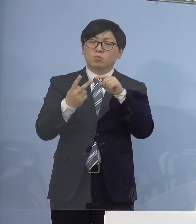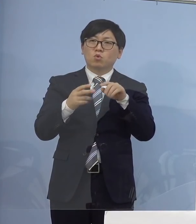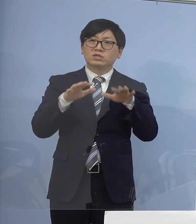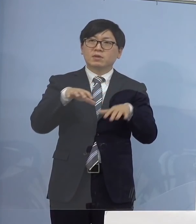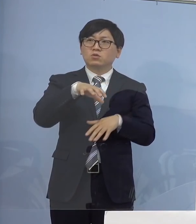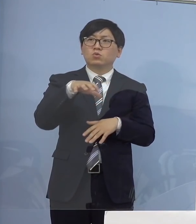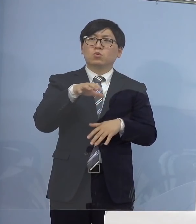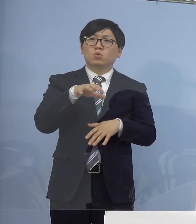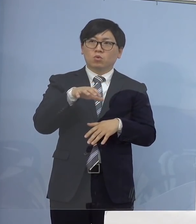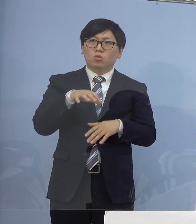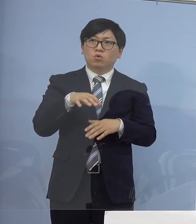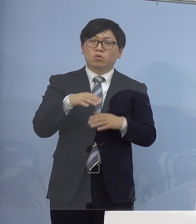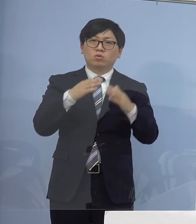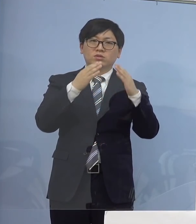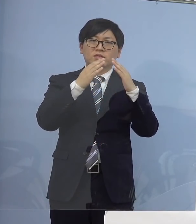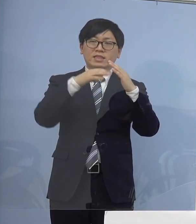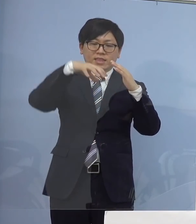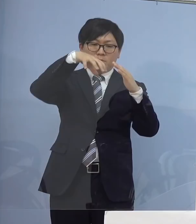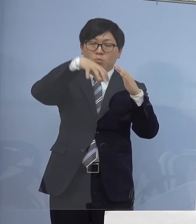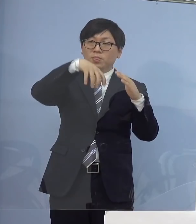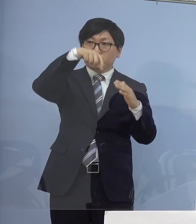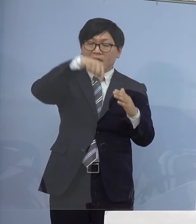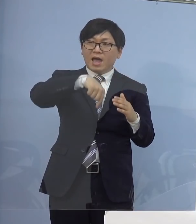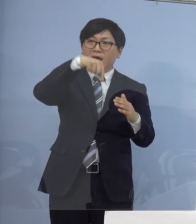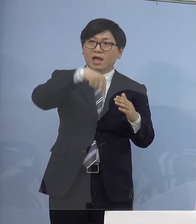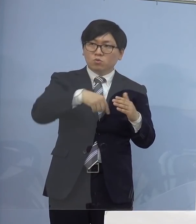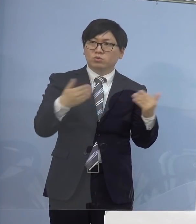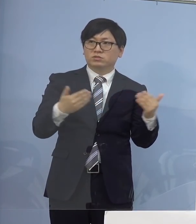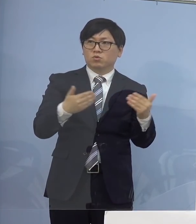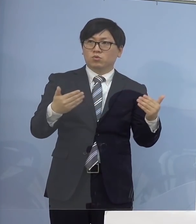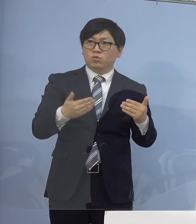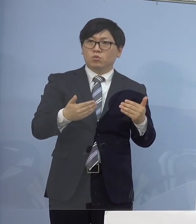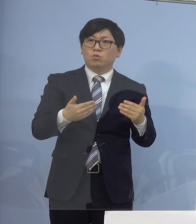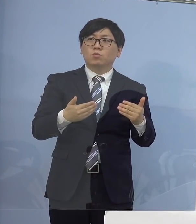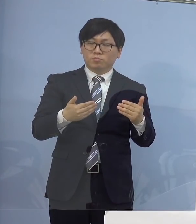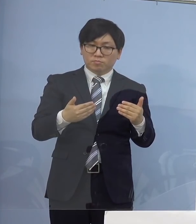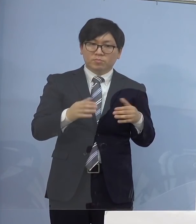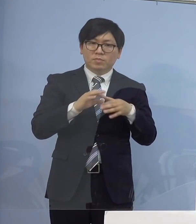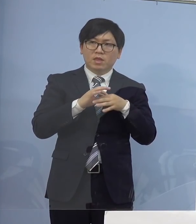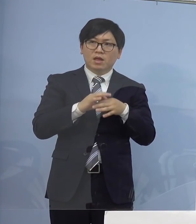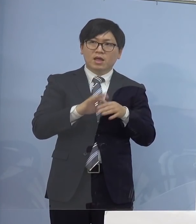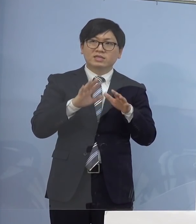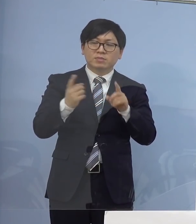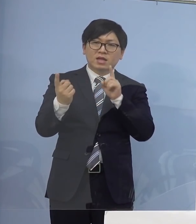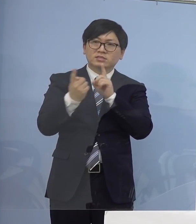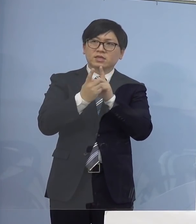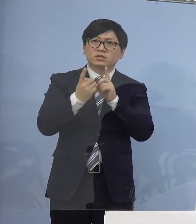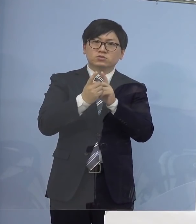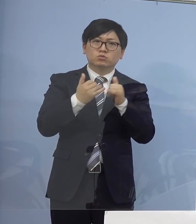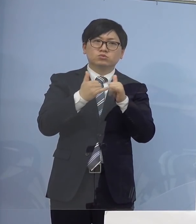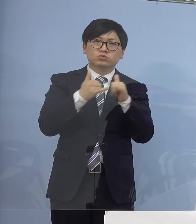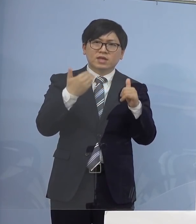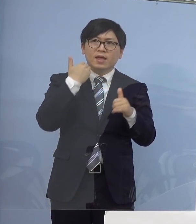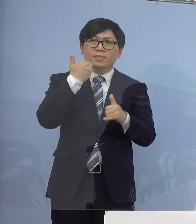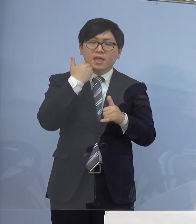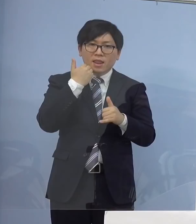まだその接触者の調査等を続けておりますので